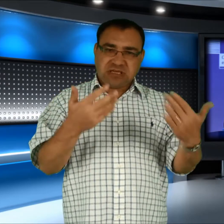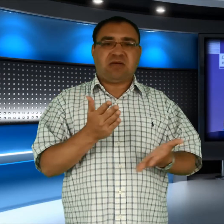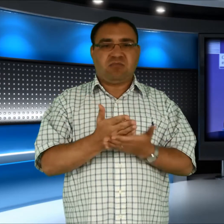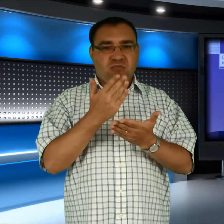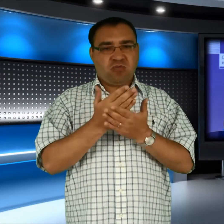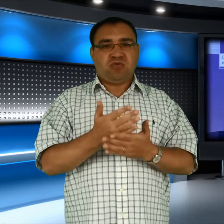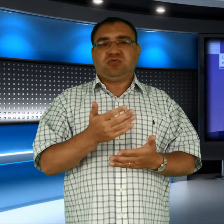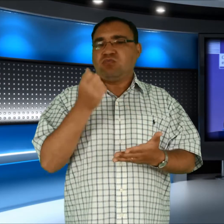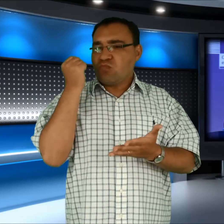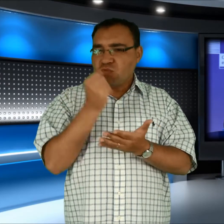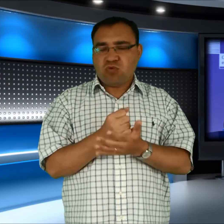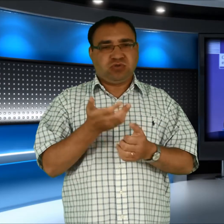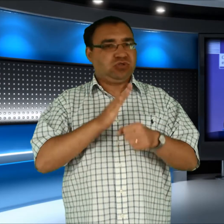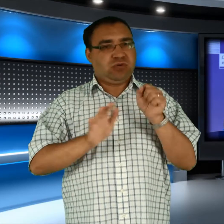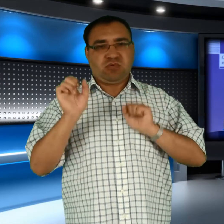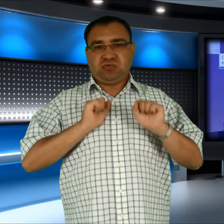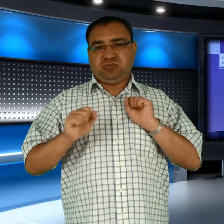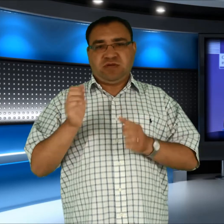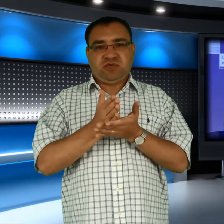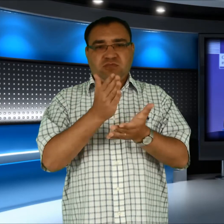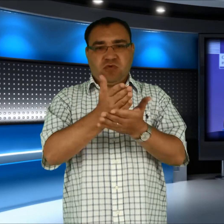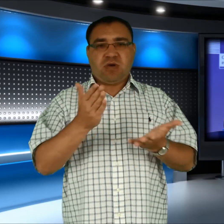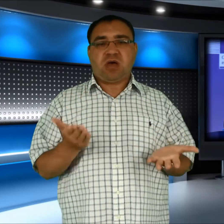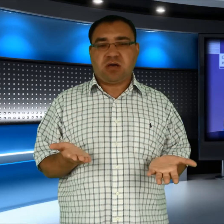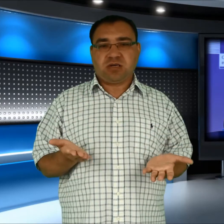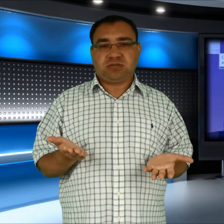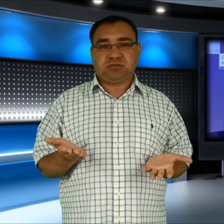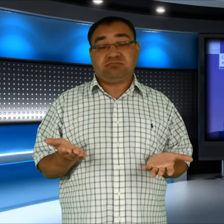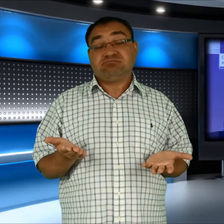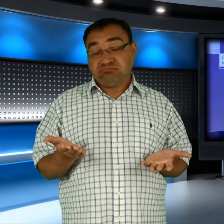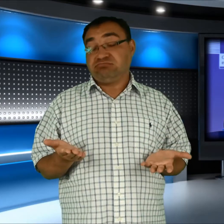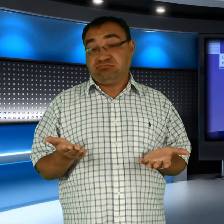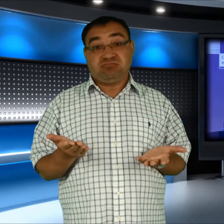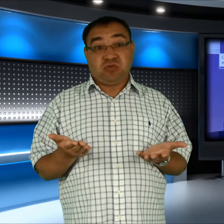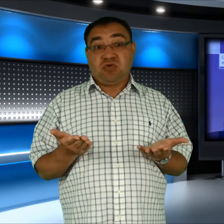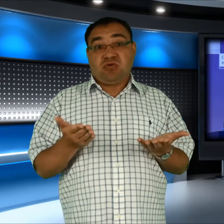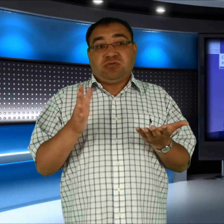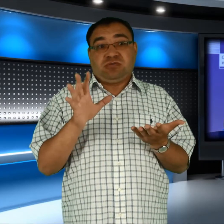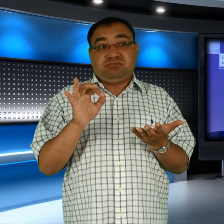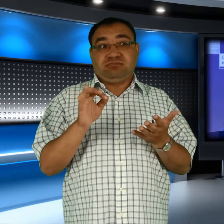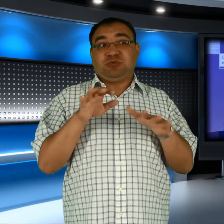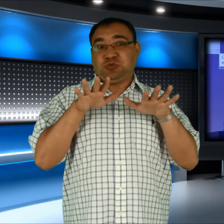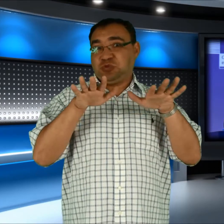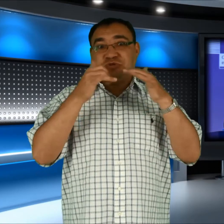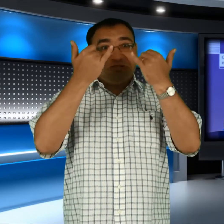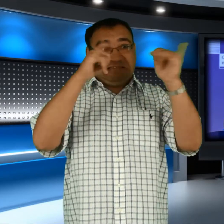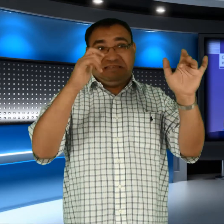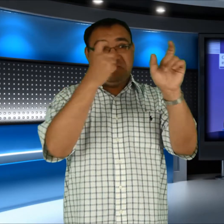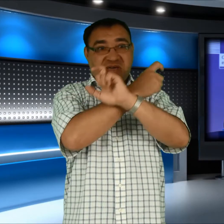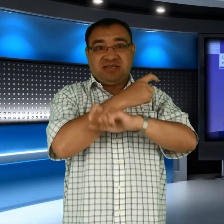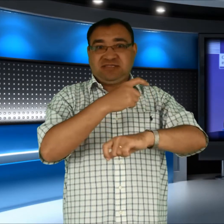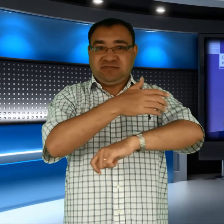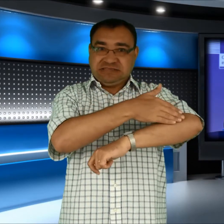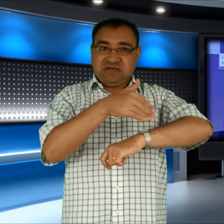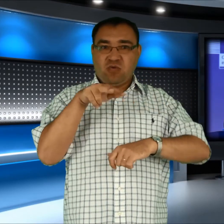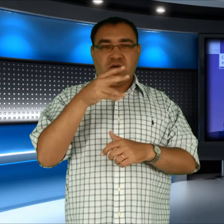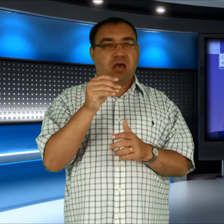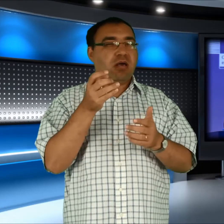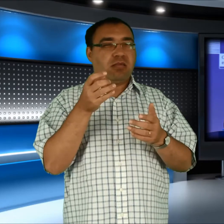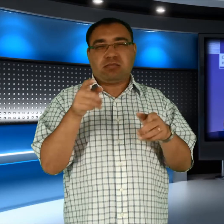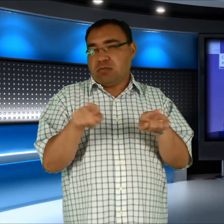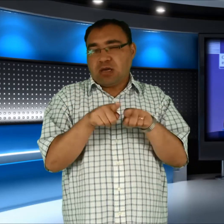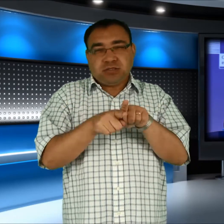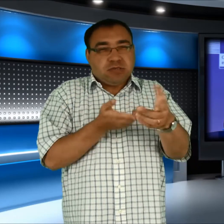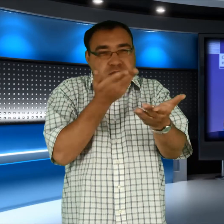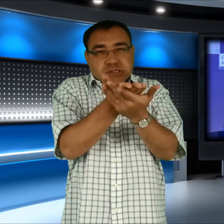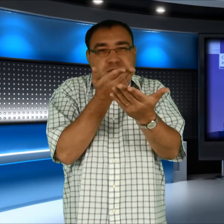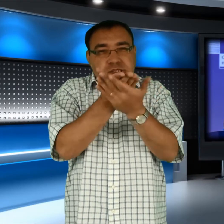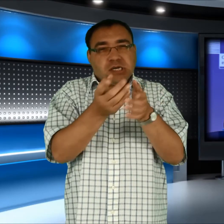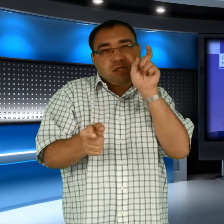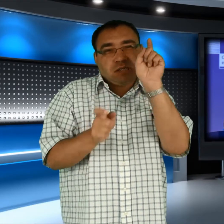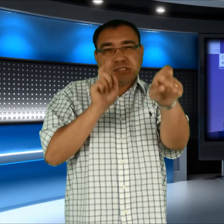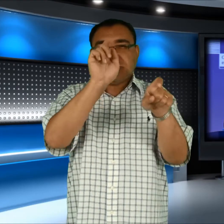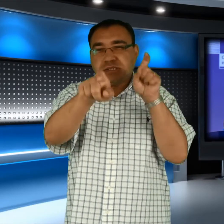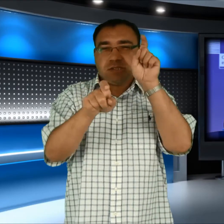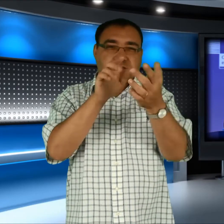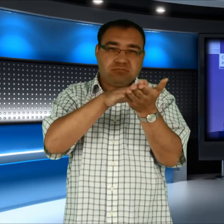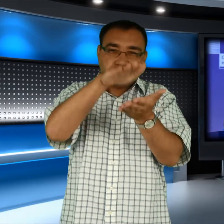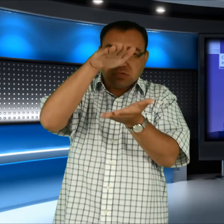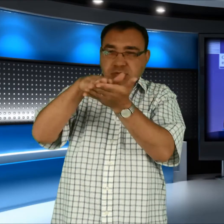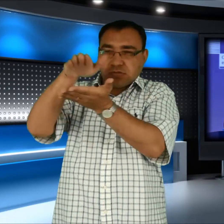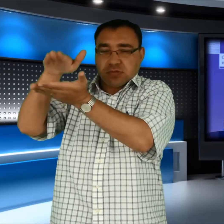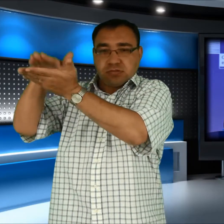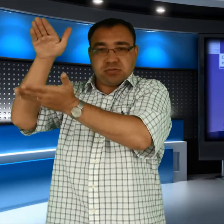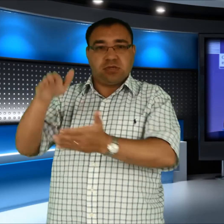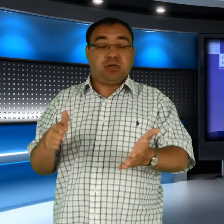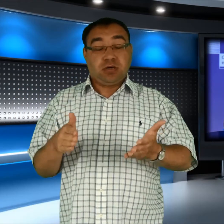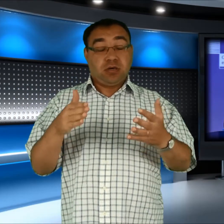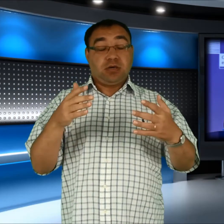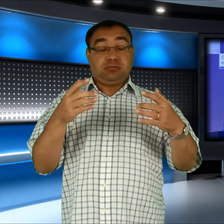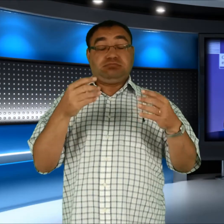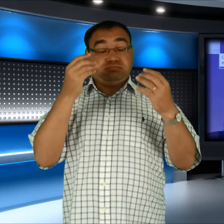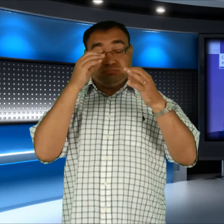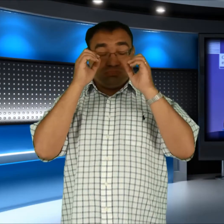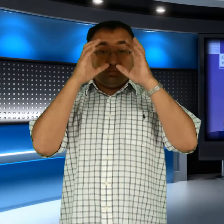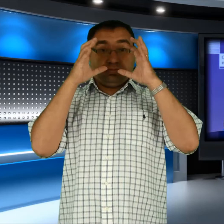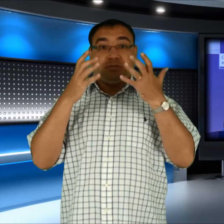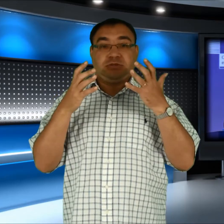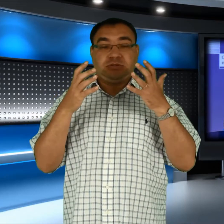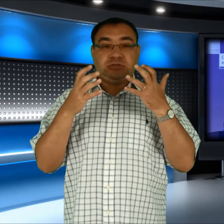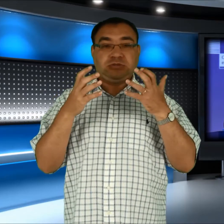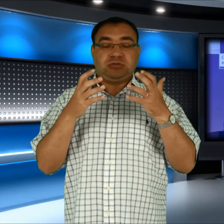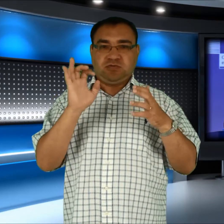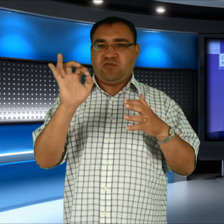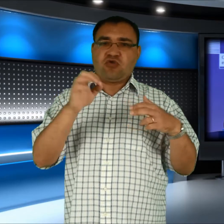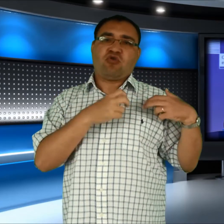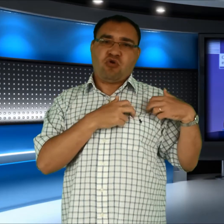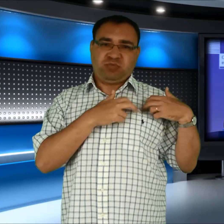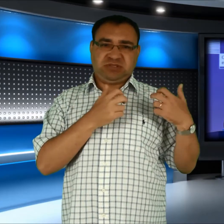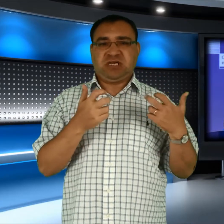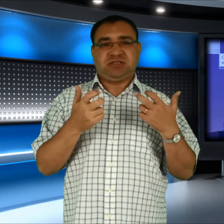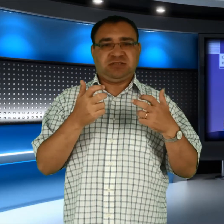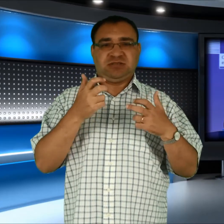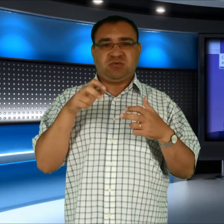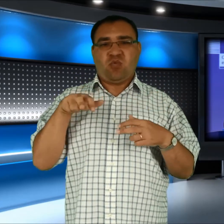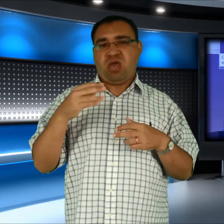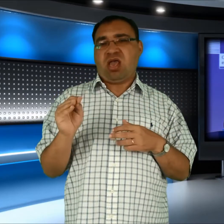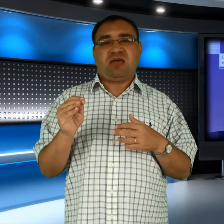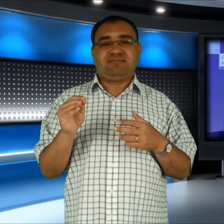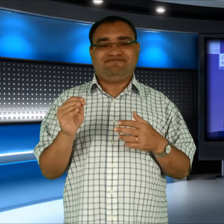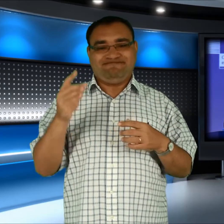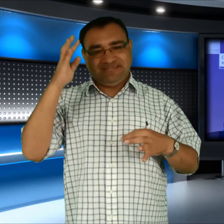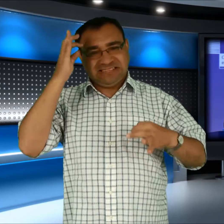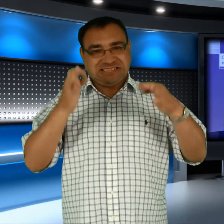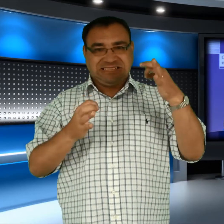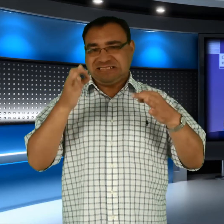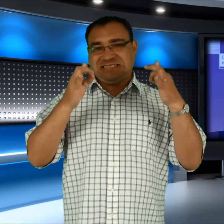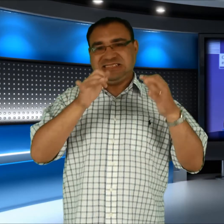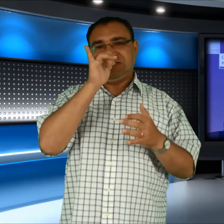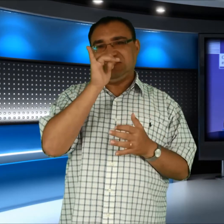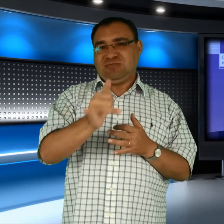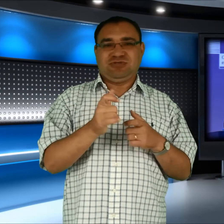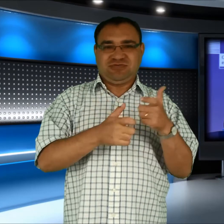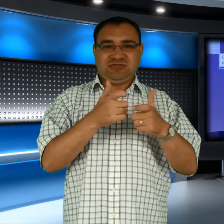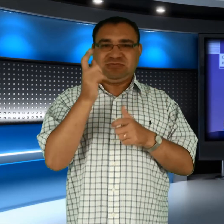Komisja Europejska wycofa się ze swych planów.